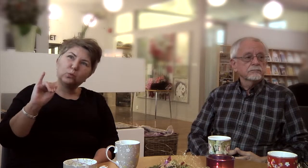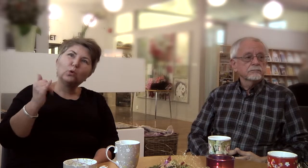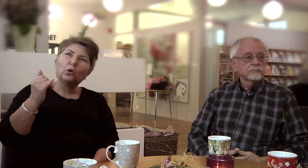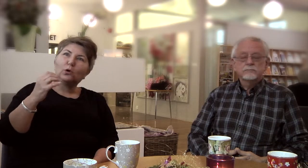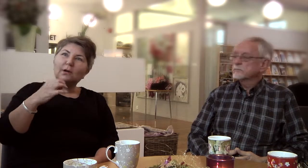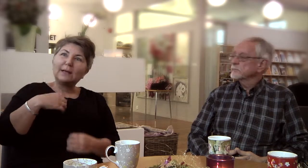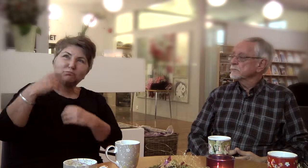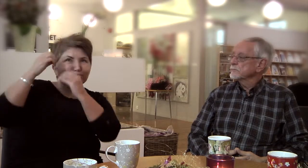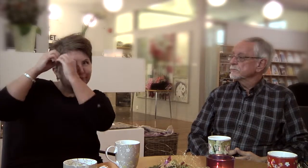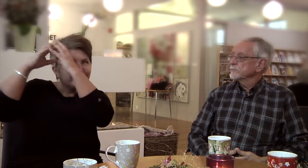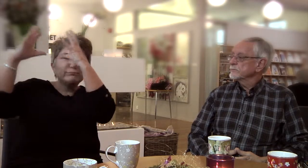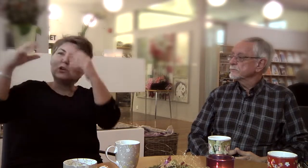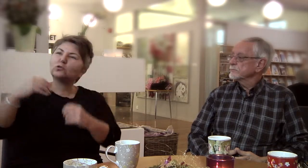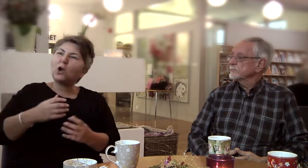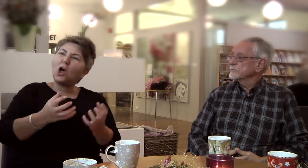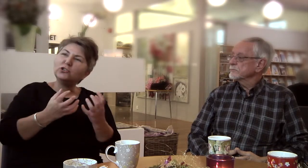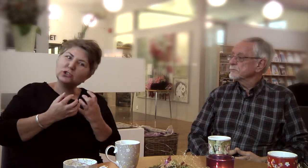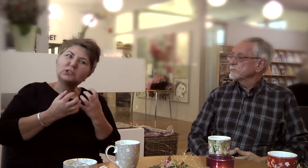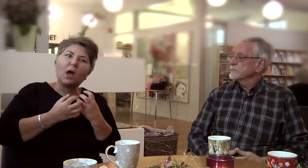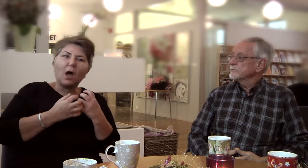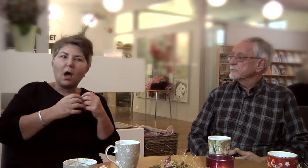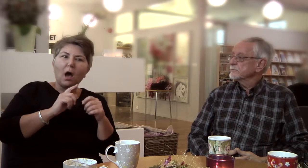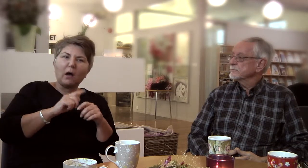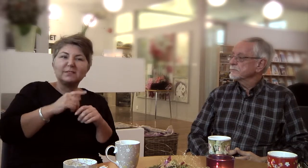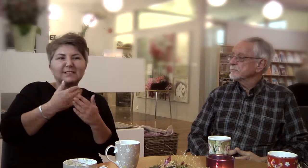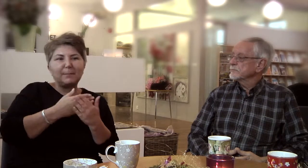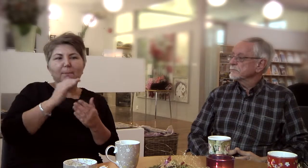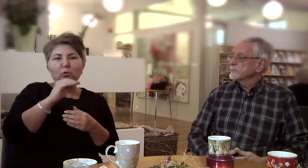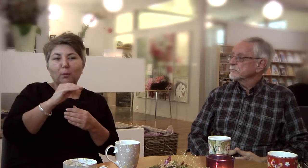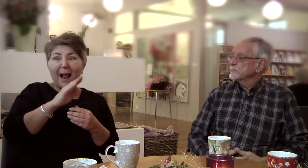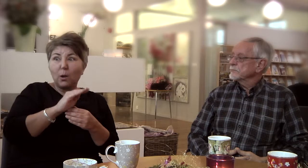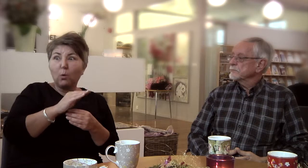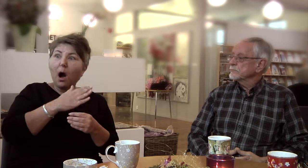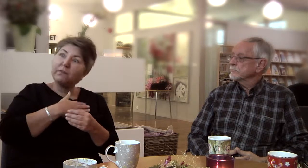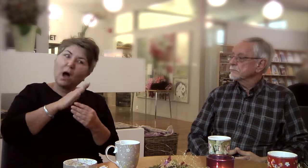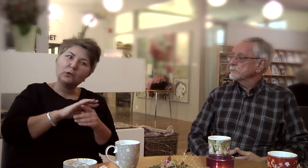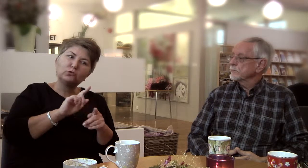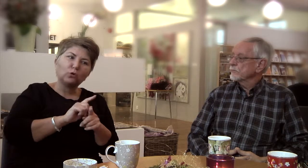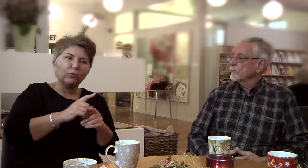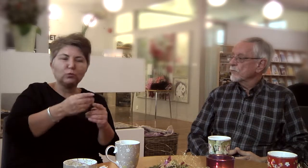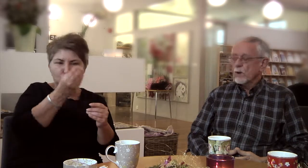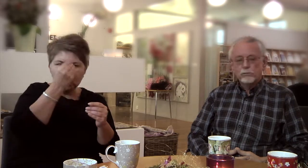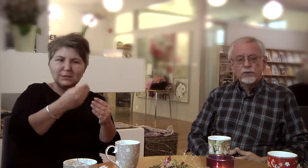Hva ser jeg for meg? Jeg skulle vel ønske at f.eks. Montebellosenteret -